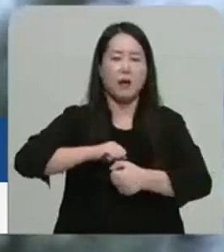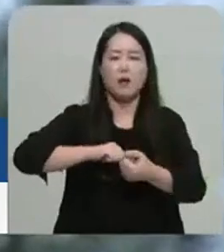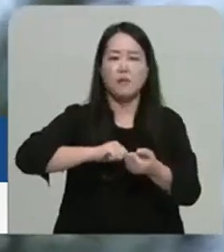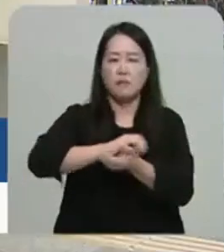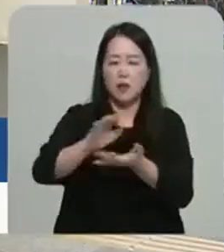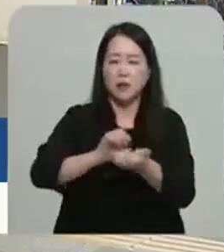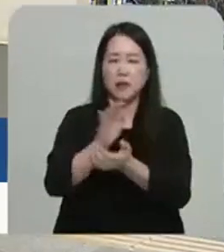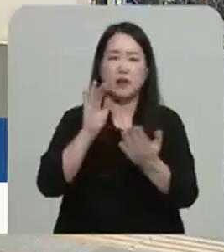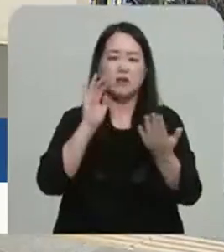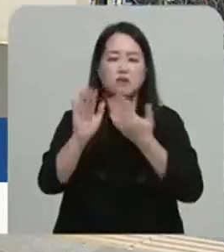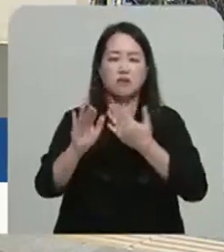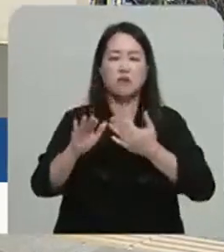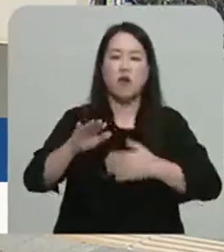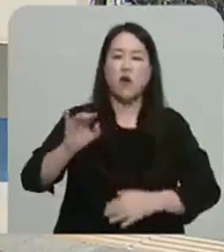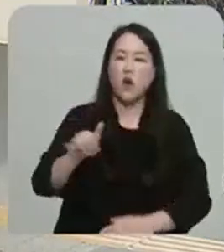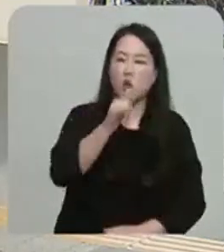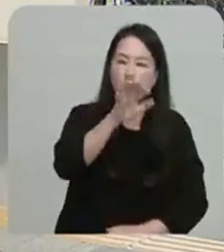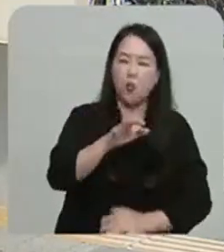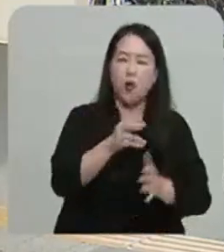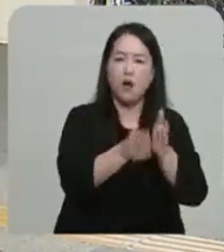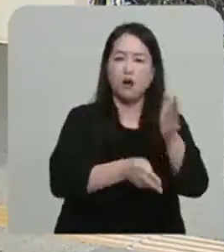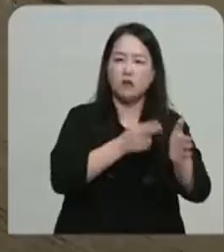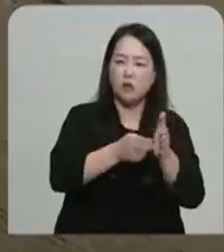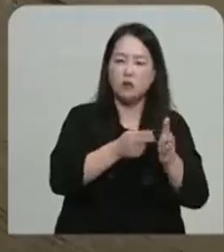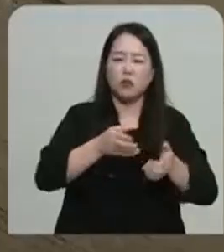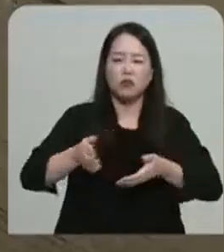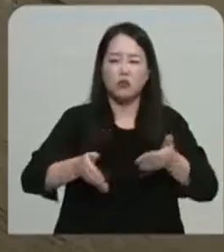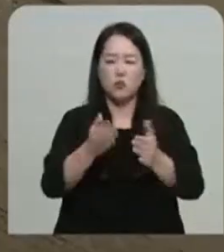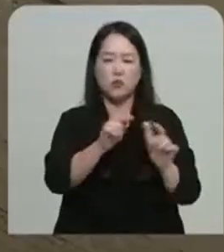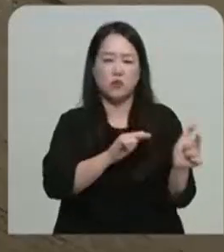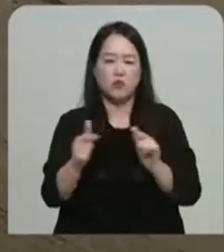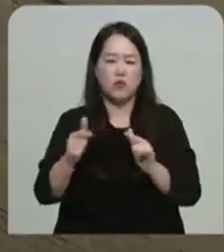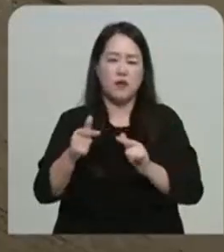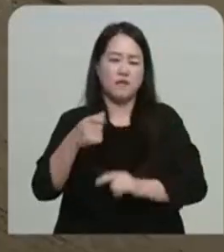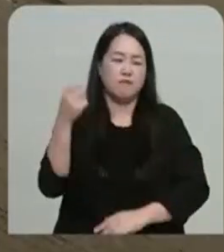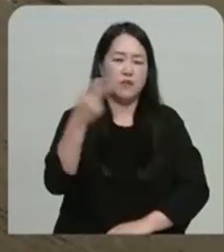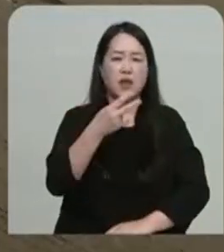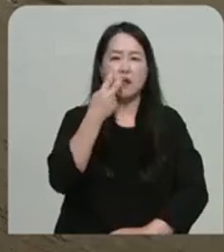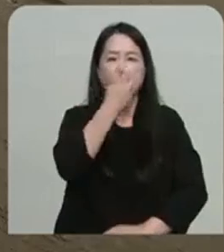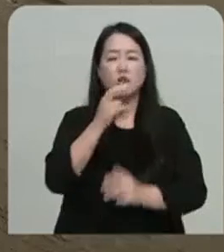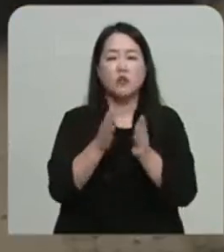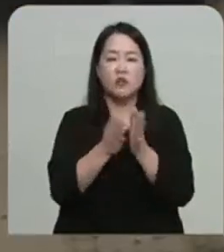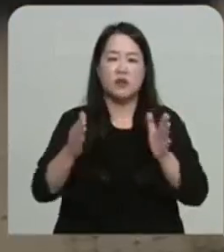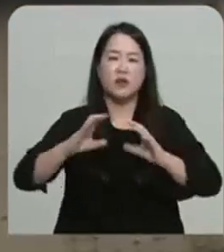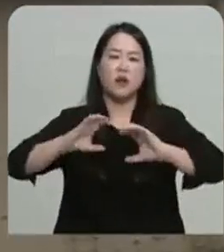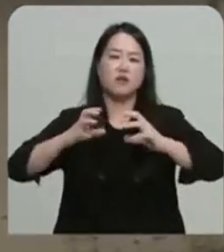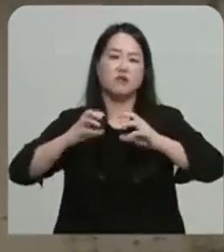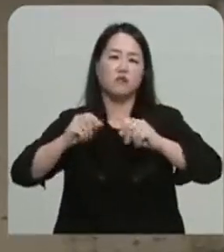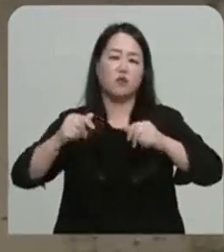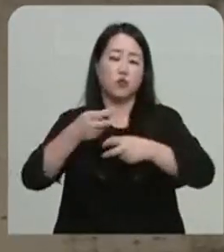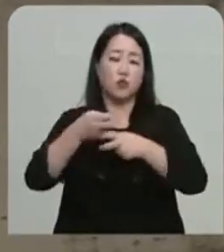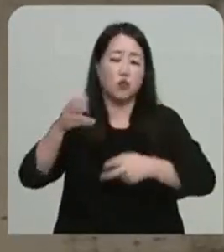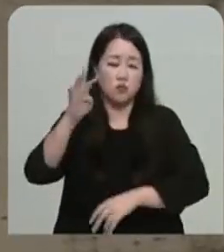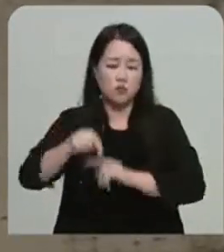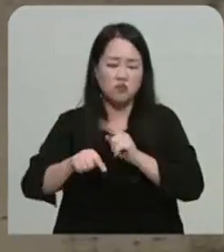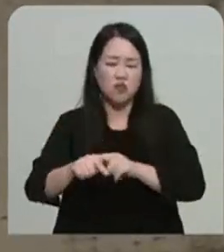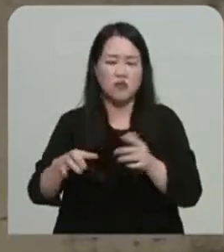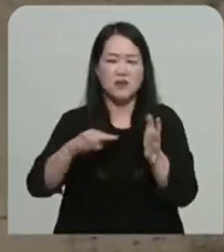을 두고 재검토에 나선 국토교통부 . 막대한 세금을 들이는 국책 사업을 계속 추진할지 다시 살피겠다는